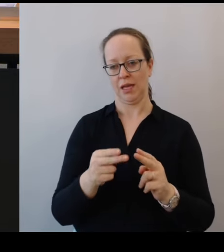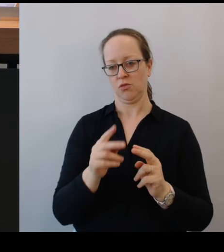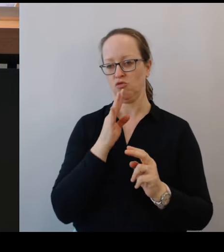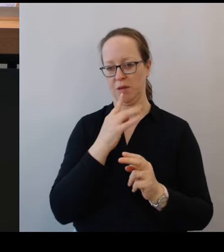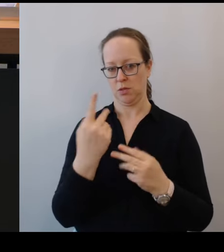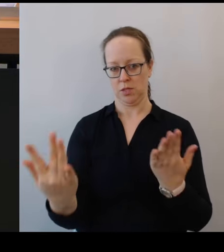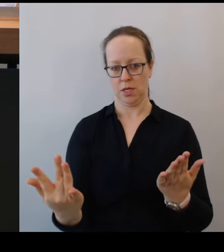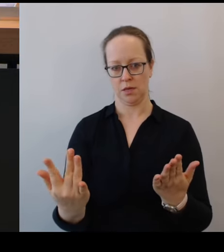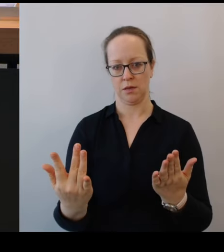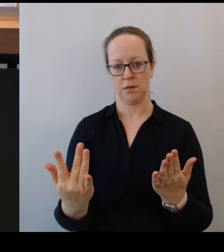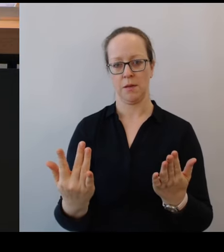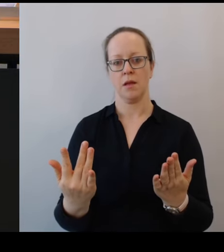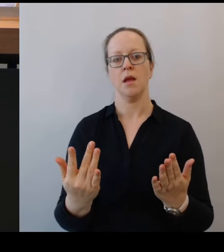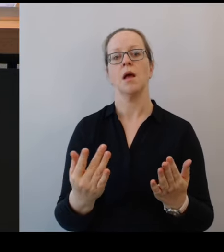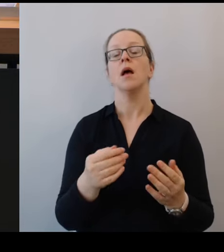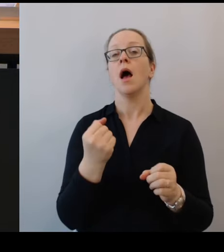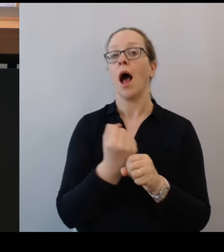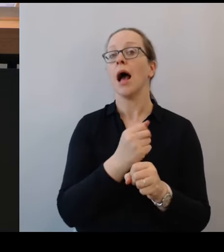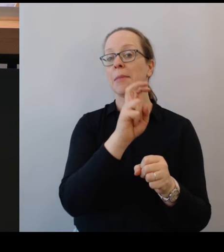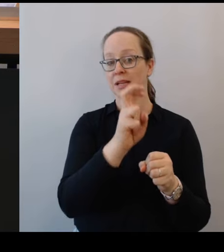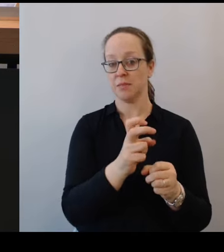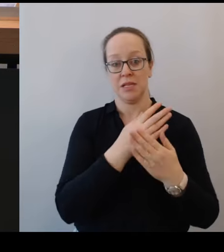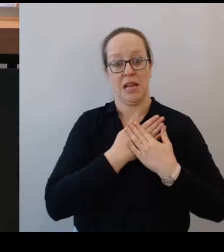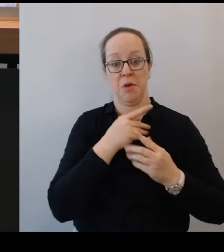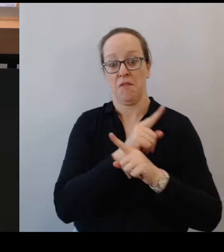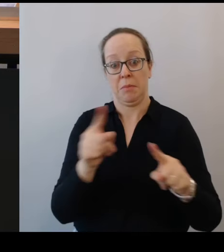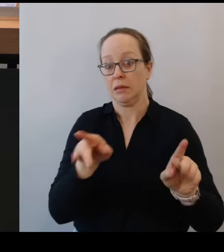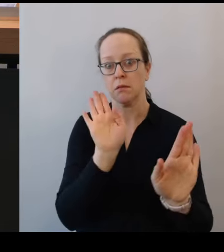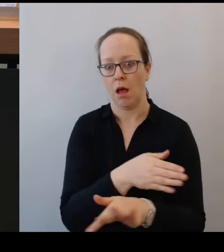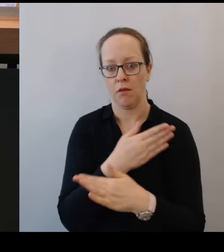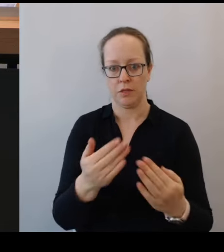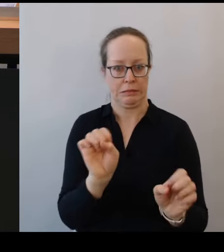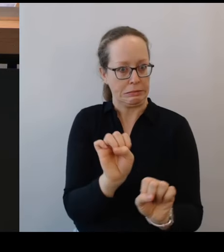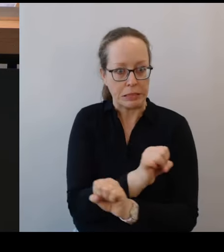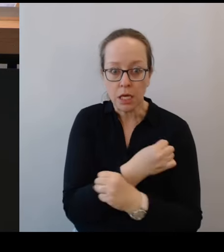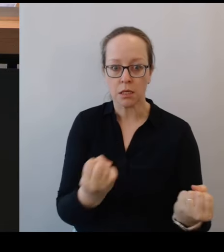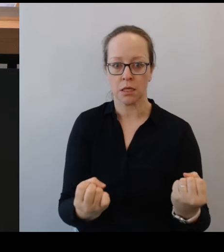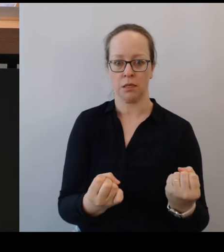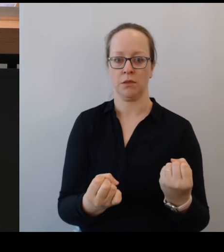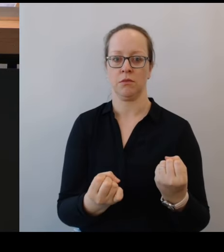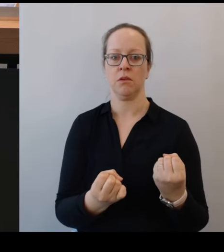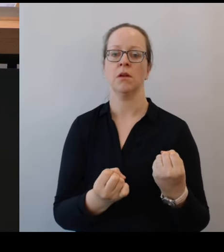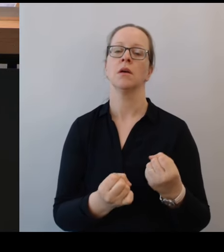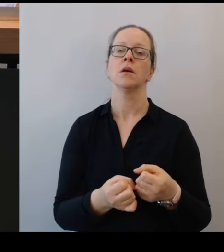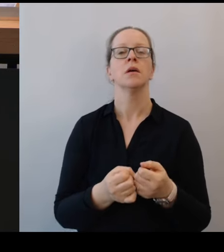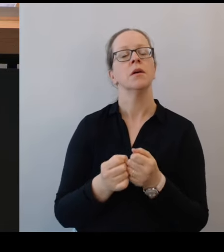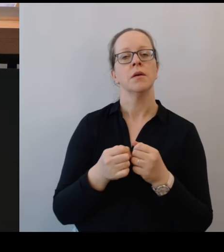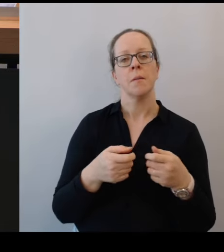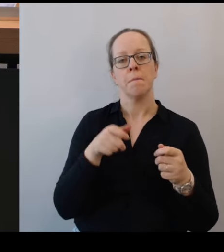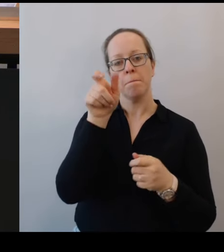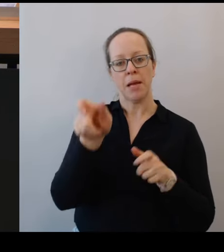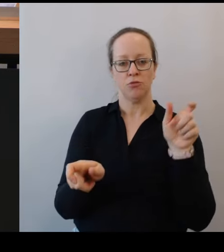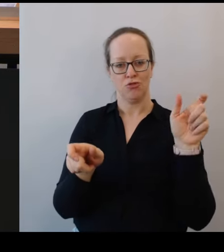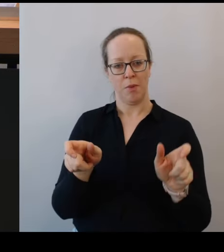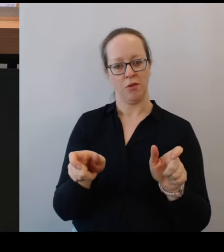Die Anknüpfung und Pflege zwischenmenschlicher Beziehungen auch am Arbeitsplatz bleibt vielmehr grundsätzlich Privatsache